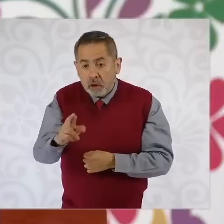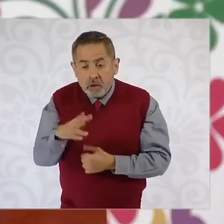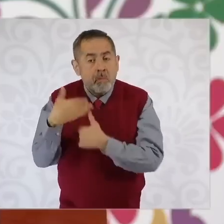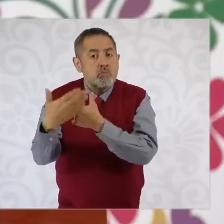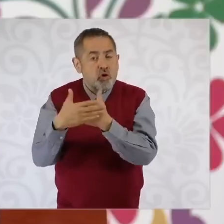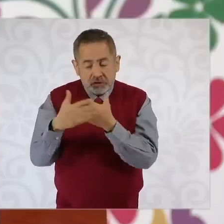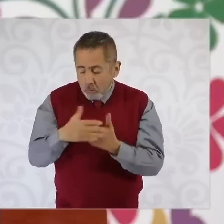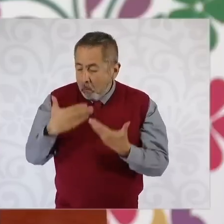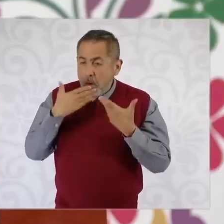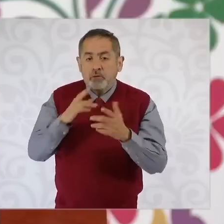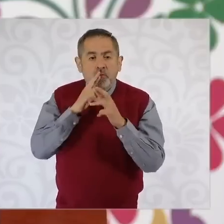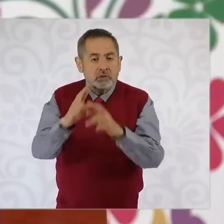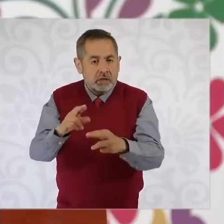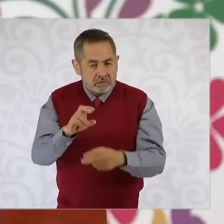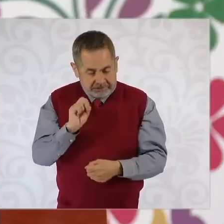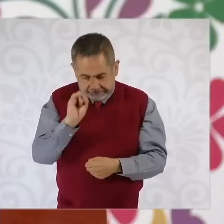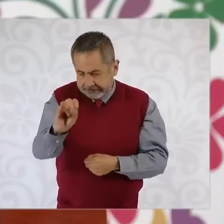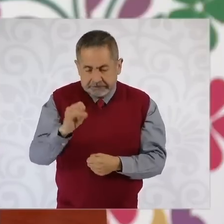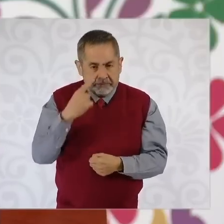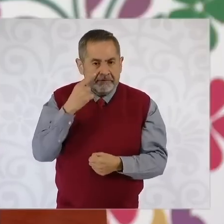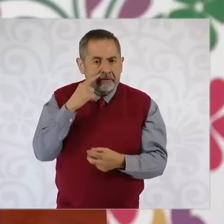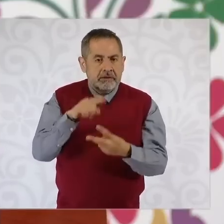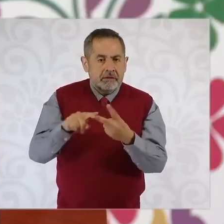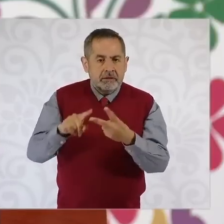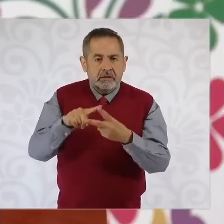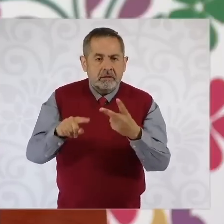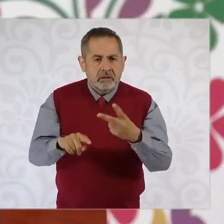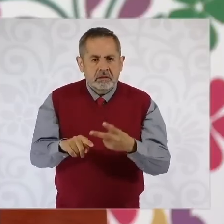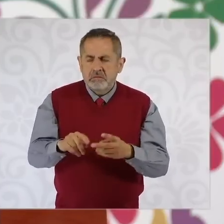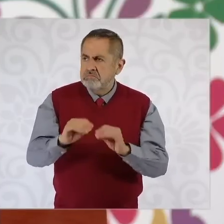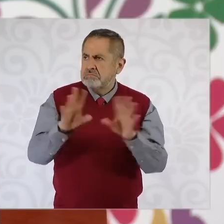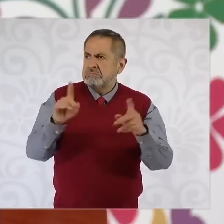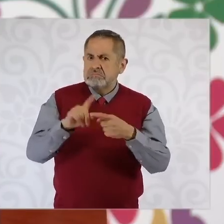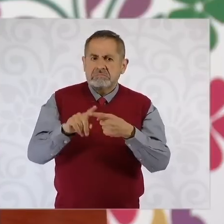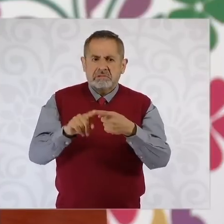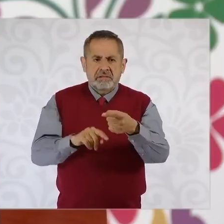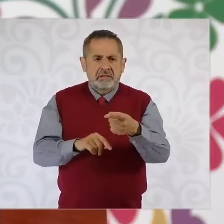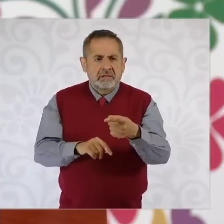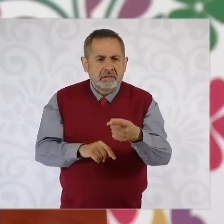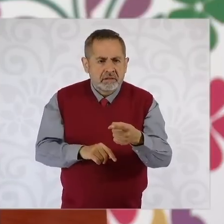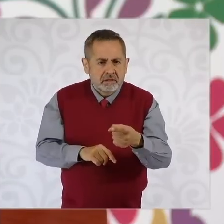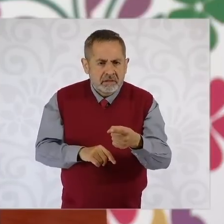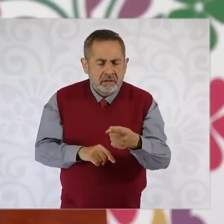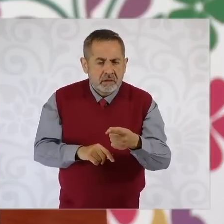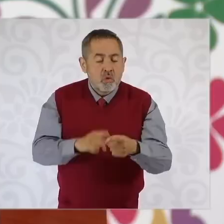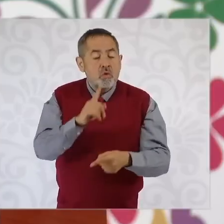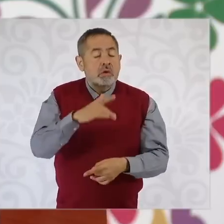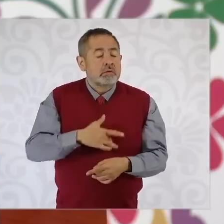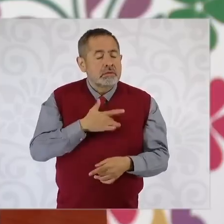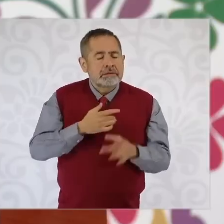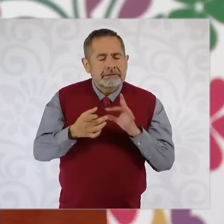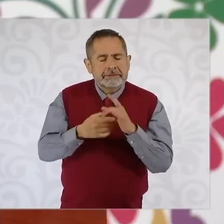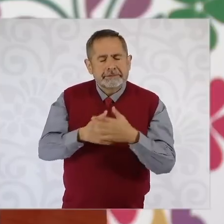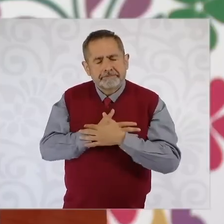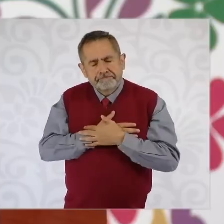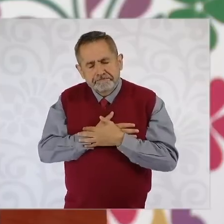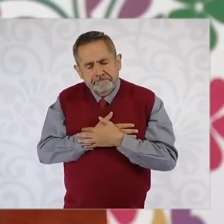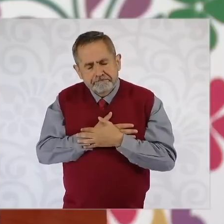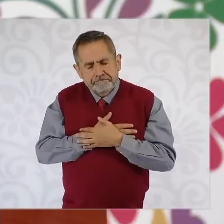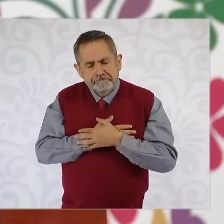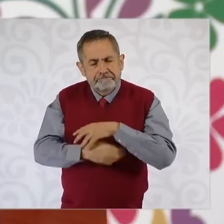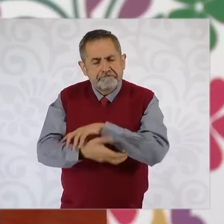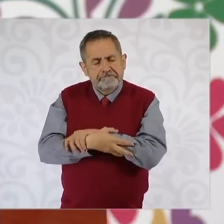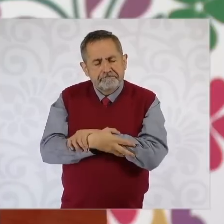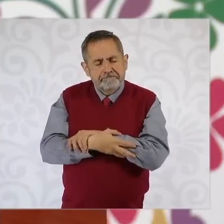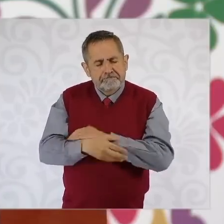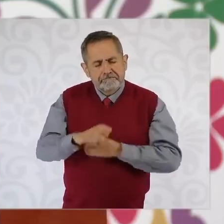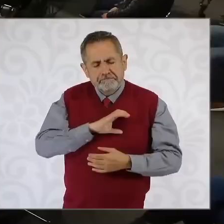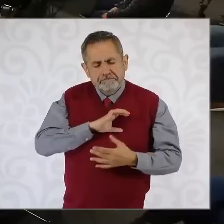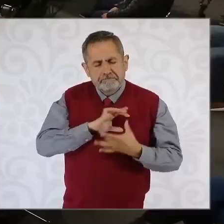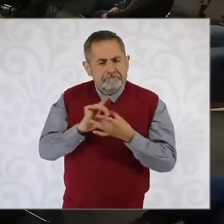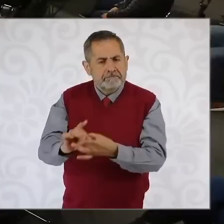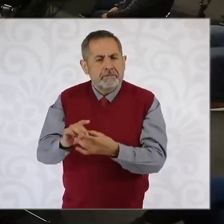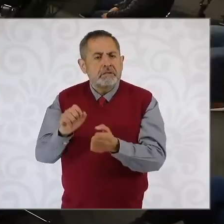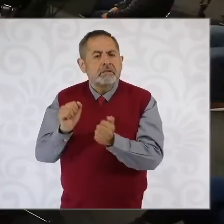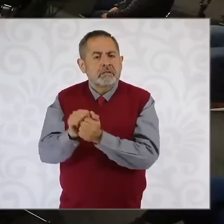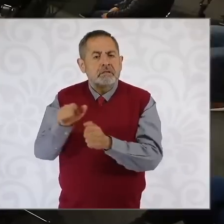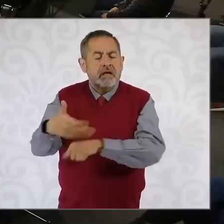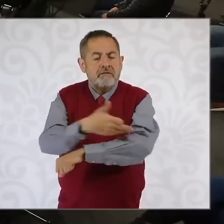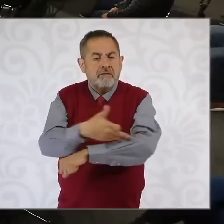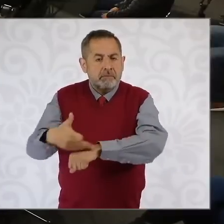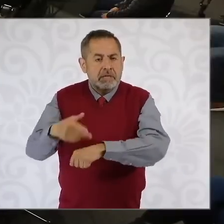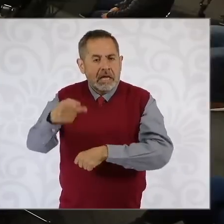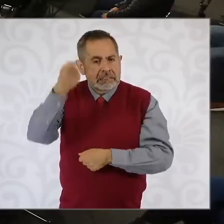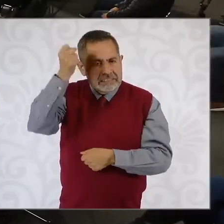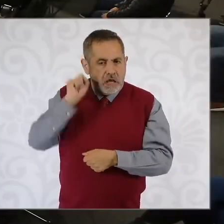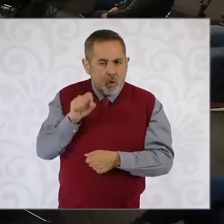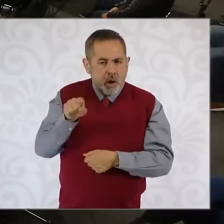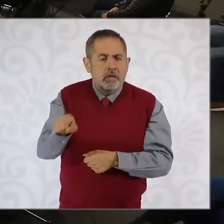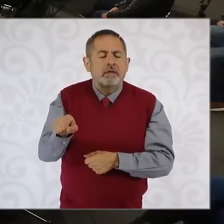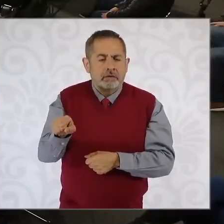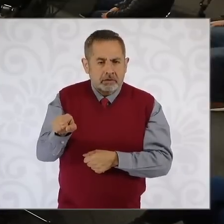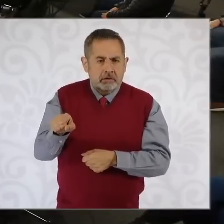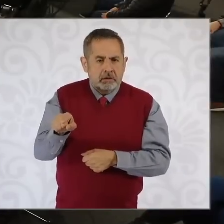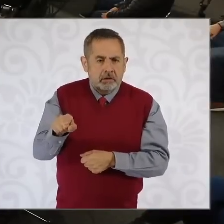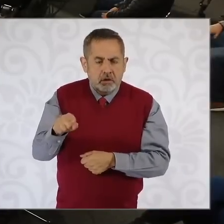eh Por cierto mi solidaridad con lo que pasó en con la familia en Sinaloa Le pedí a la secretaria